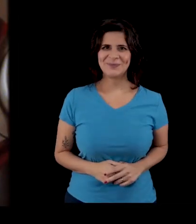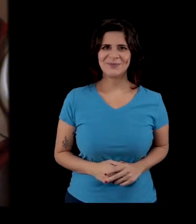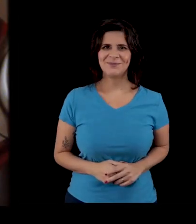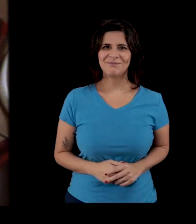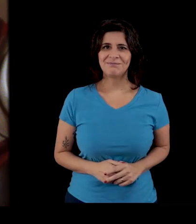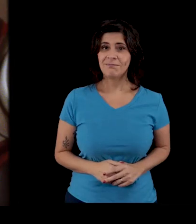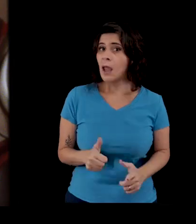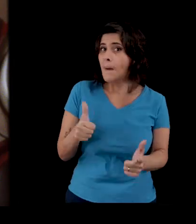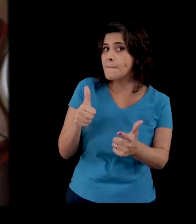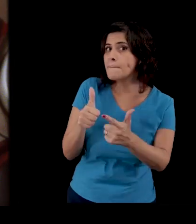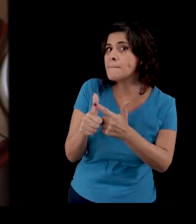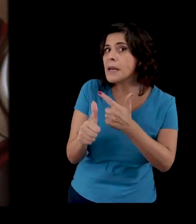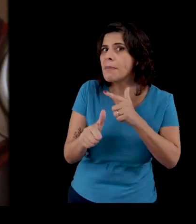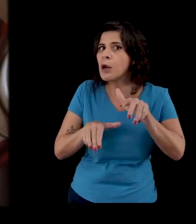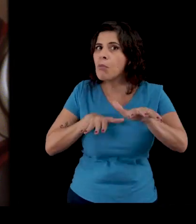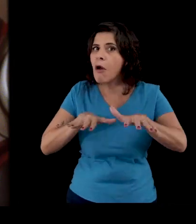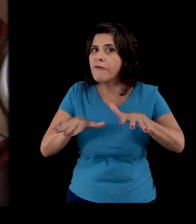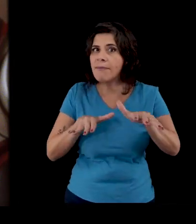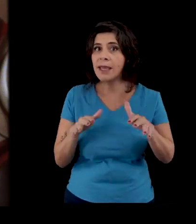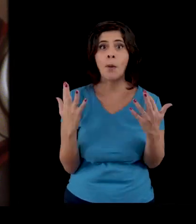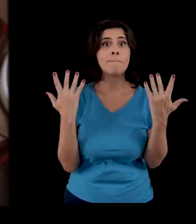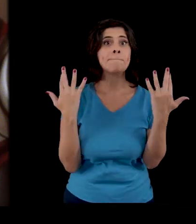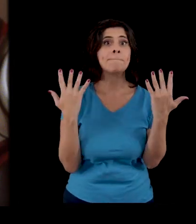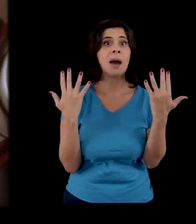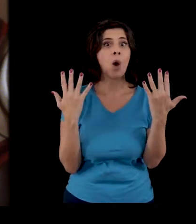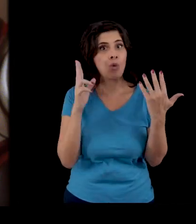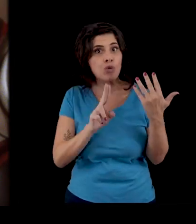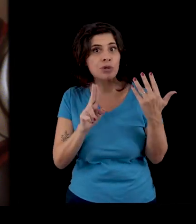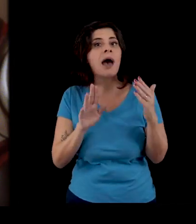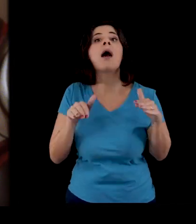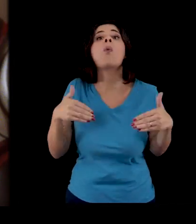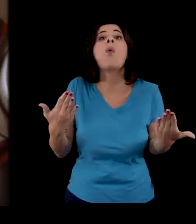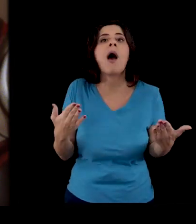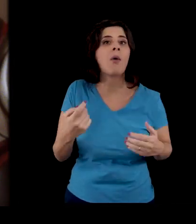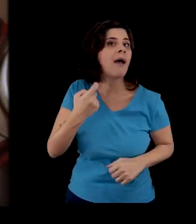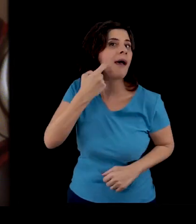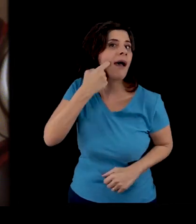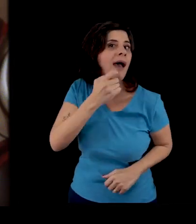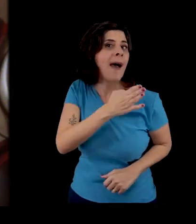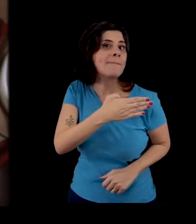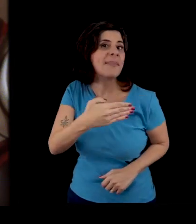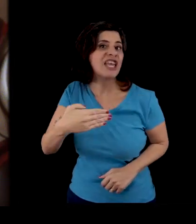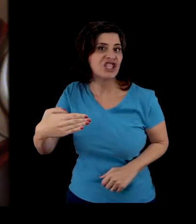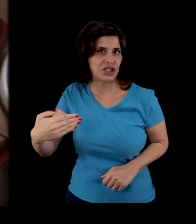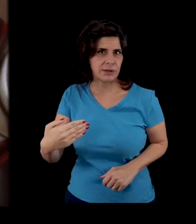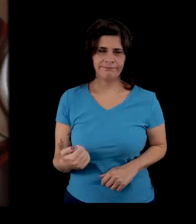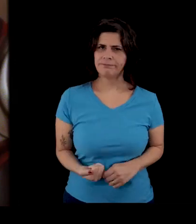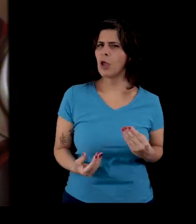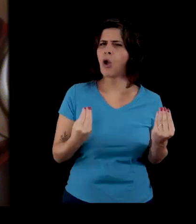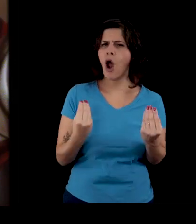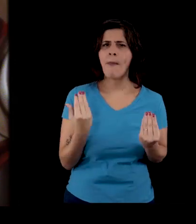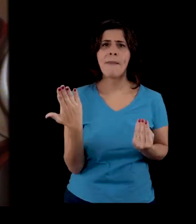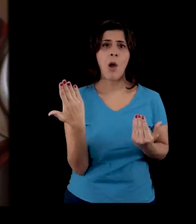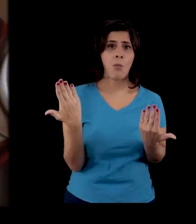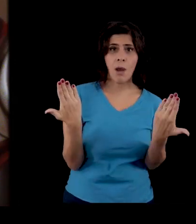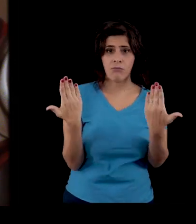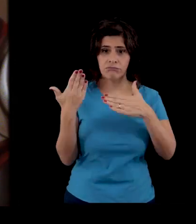E o primeiro movimento que vamos aprender com as mãos é o peixe. Uma mão em cima da outra,